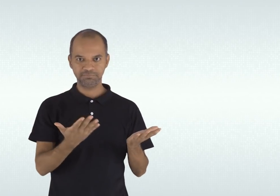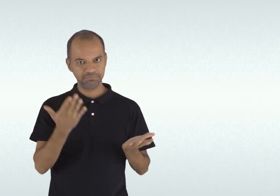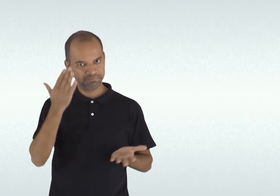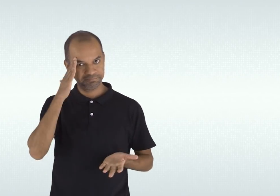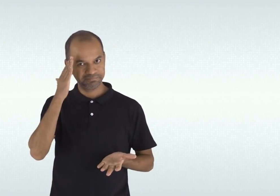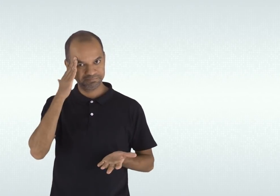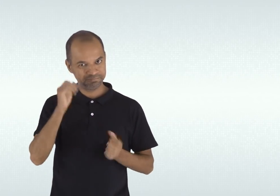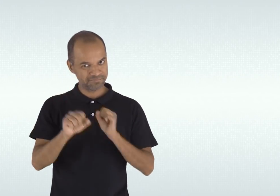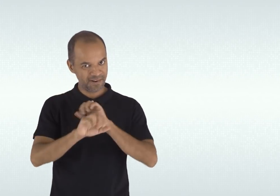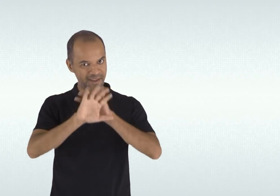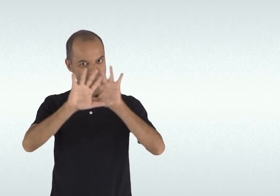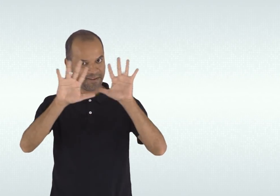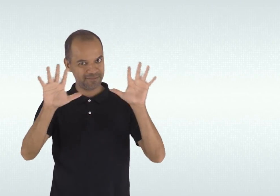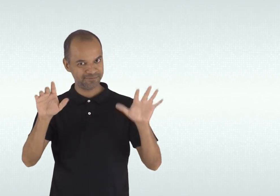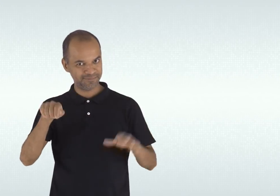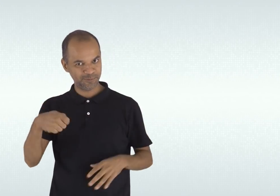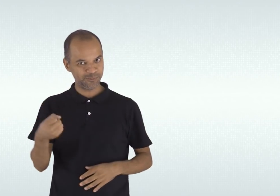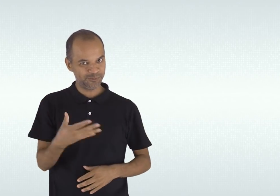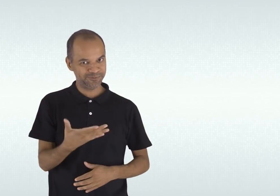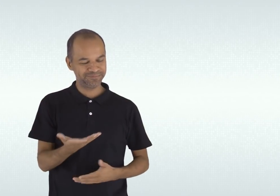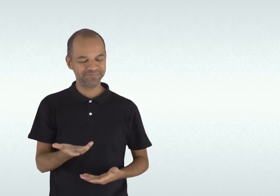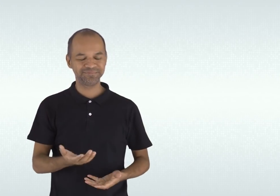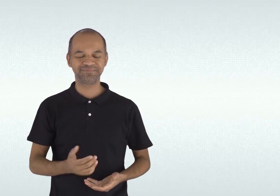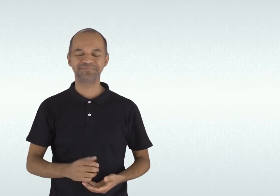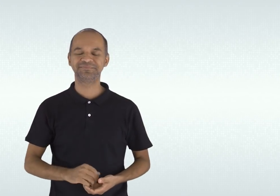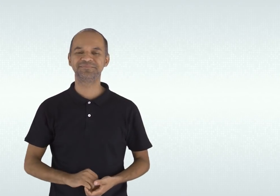Ficou claro como utilizar o novo sinal do Ifes?